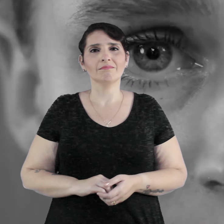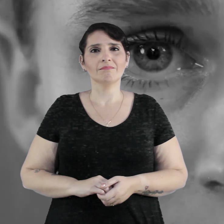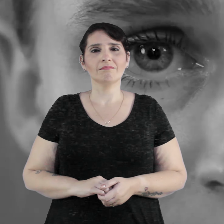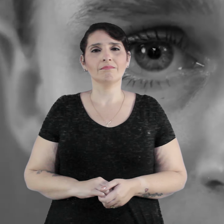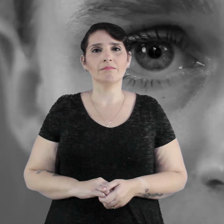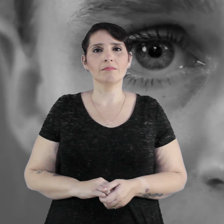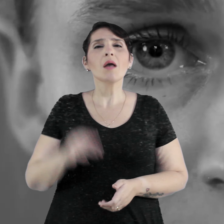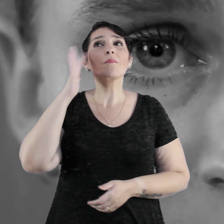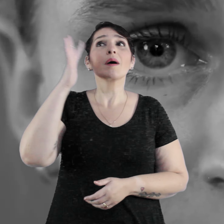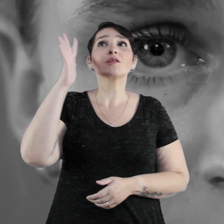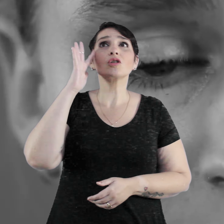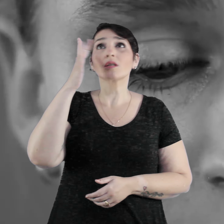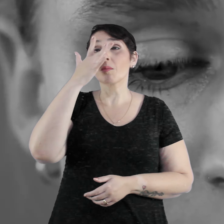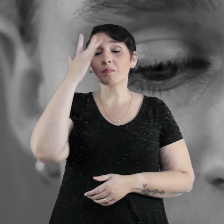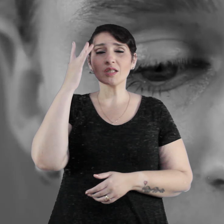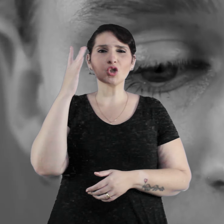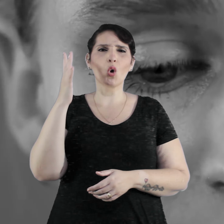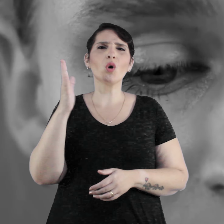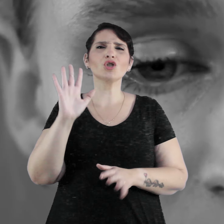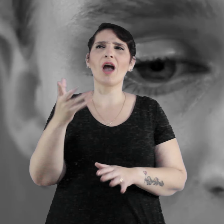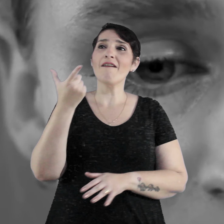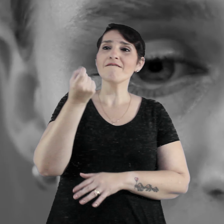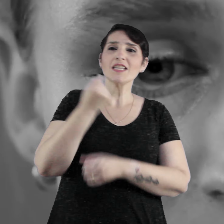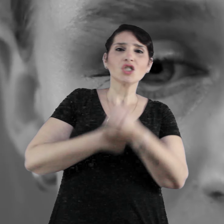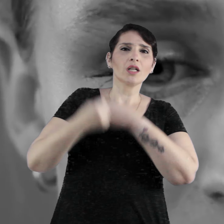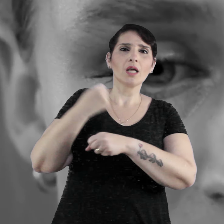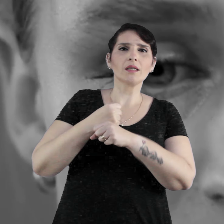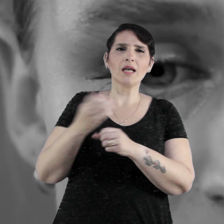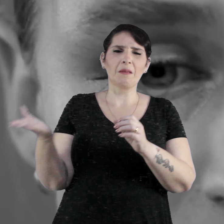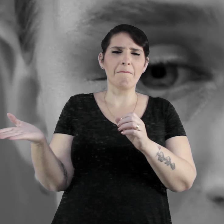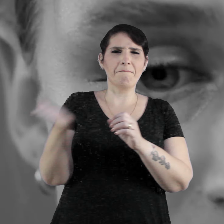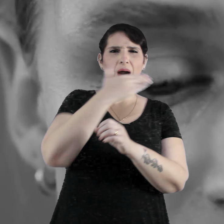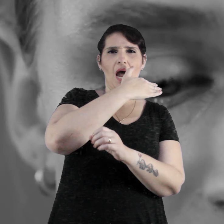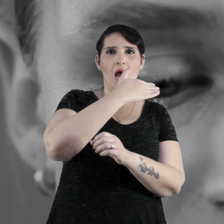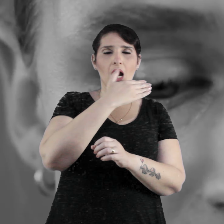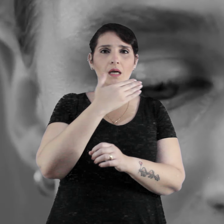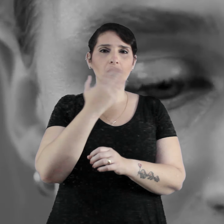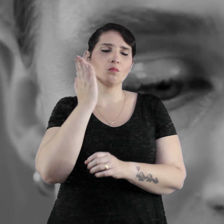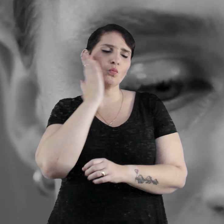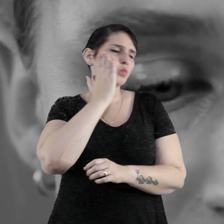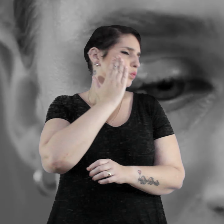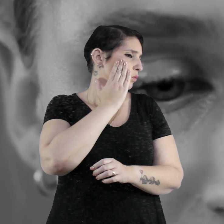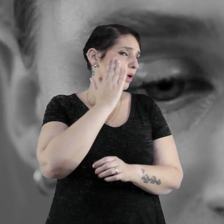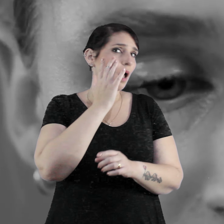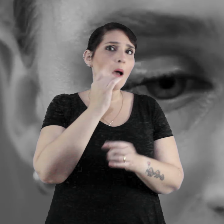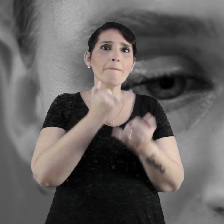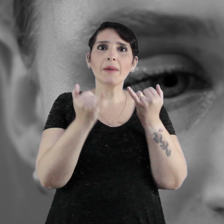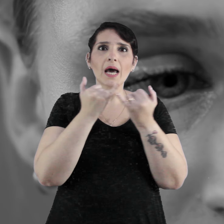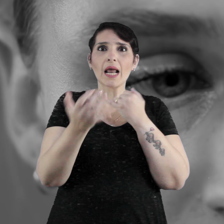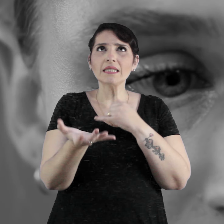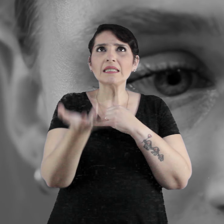Suponha que alguém bateu no seu rosto há 20 anos. Isto foi gravado como uma imagem no seu subconsciente.